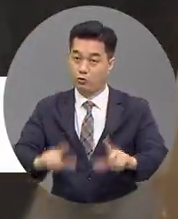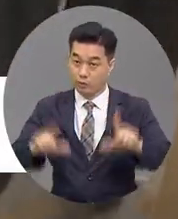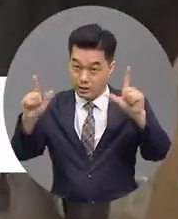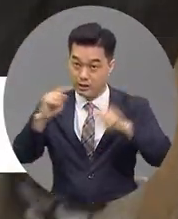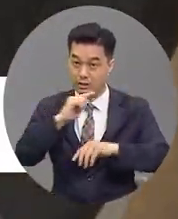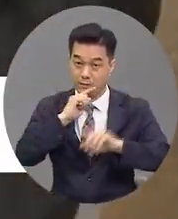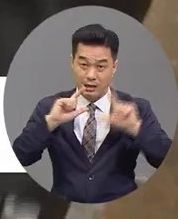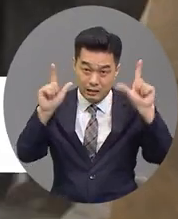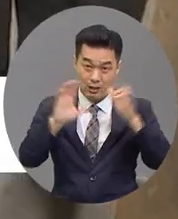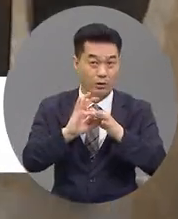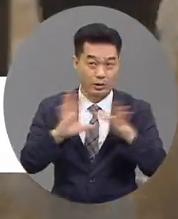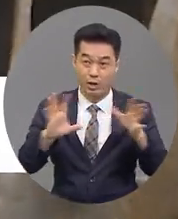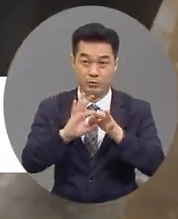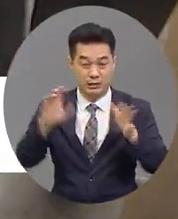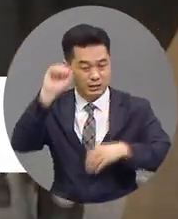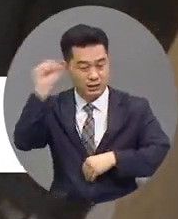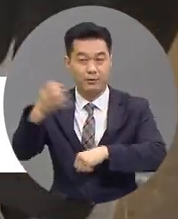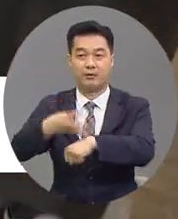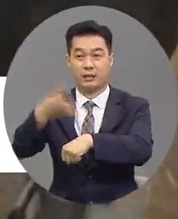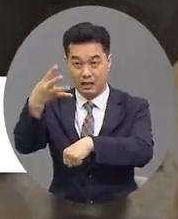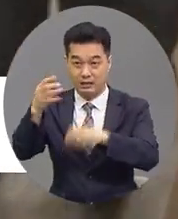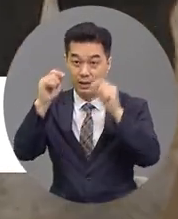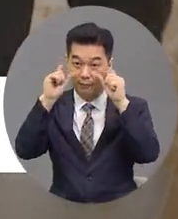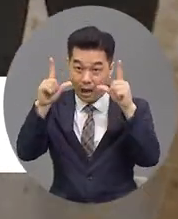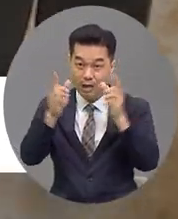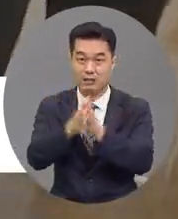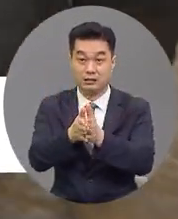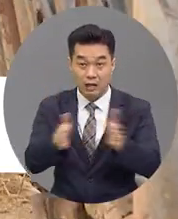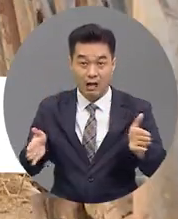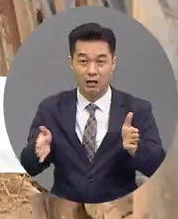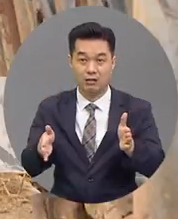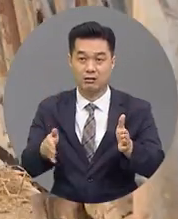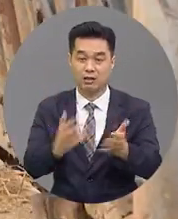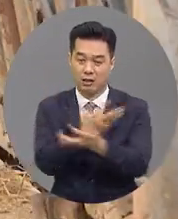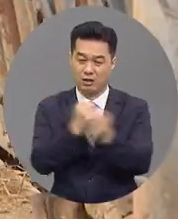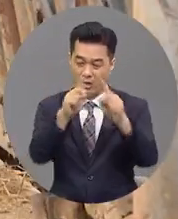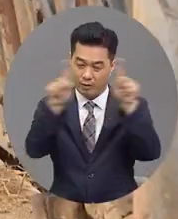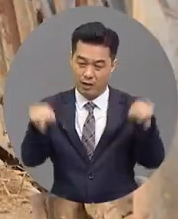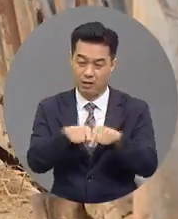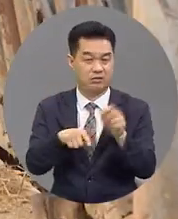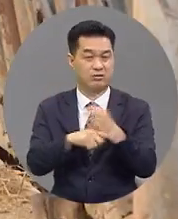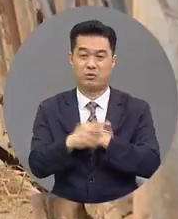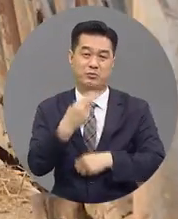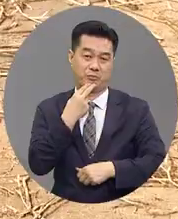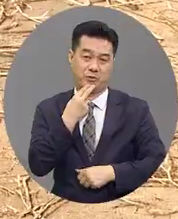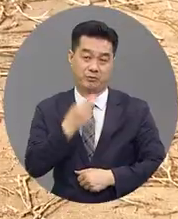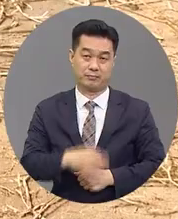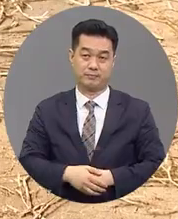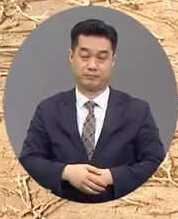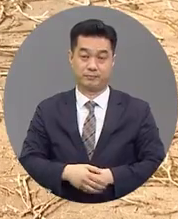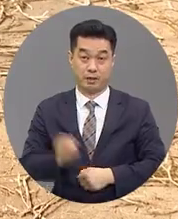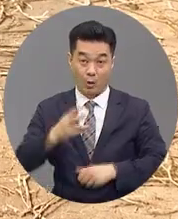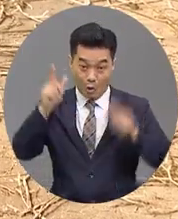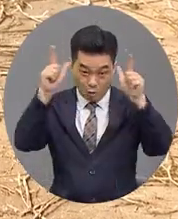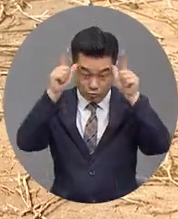(인터뷰) 공휴일이나 빨간 날상관없이 새벽 4시에 일어나 일을 시작합니다. 의미가 없습니다. 그냥 종이쪼가리입니다.